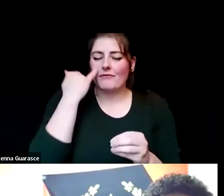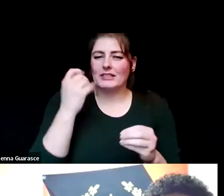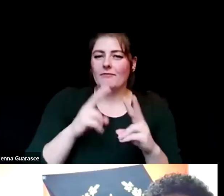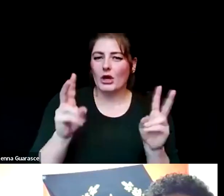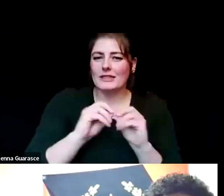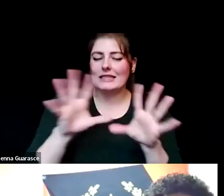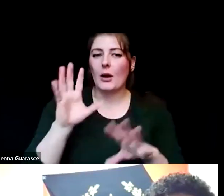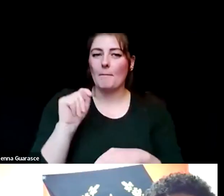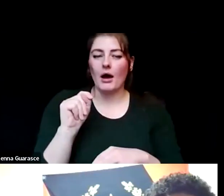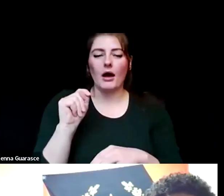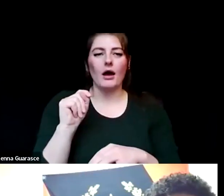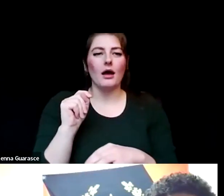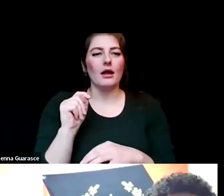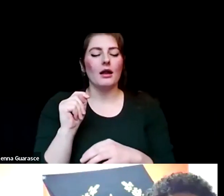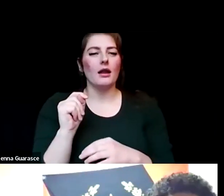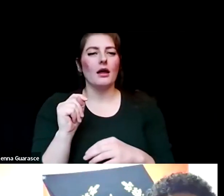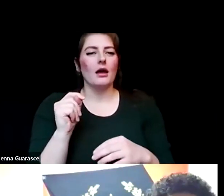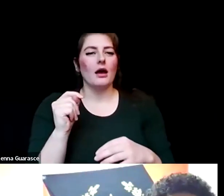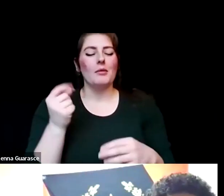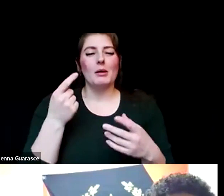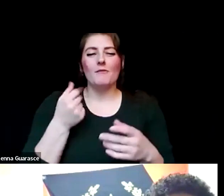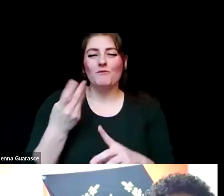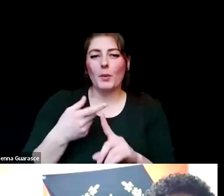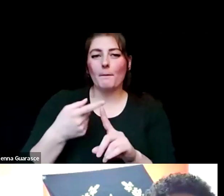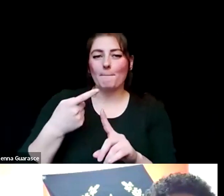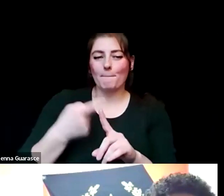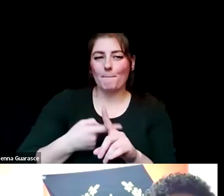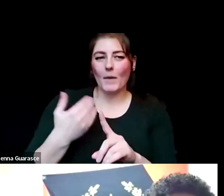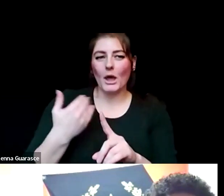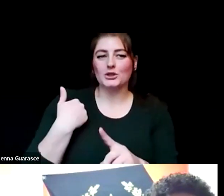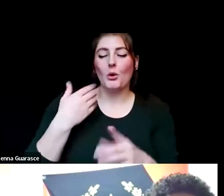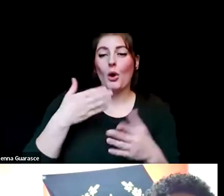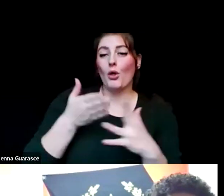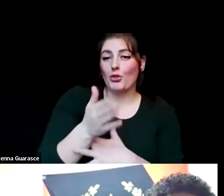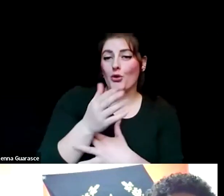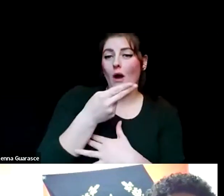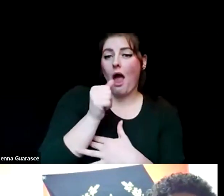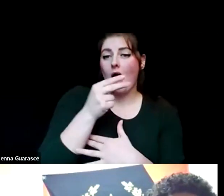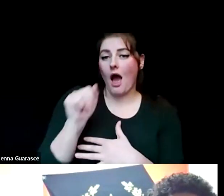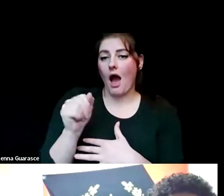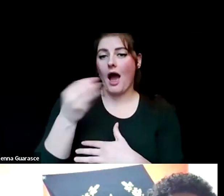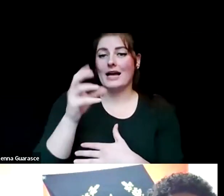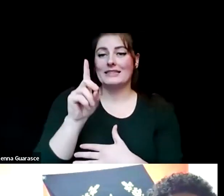pero hace unos meses mediante el activismo de DeAnthony y de Hanna dentro de los Apartamentos Parkview,